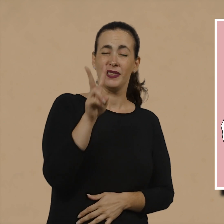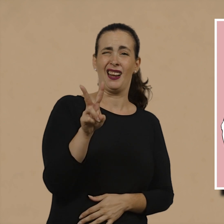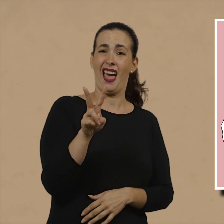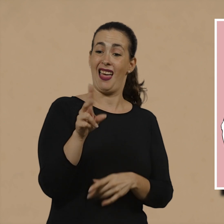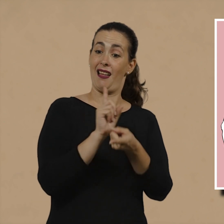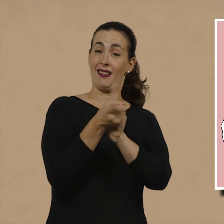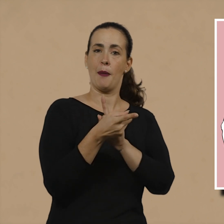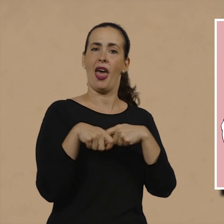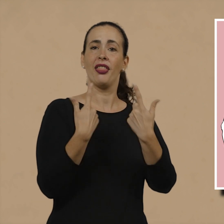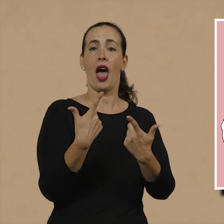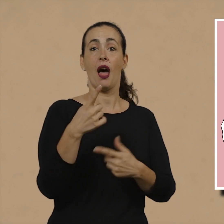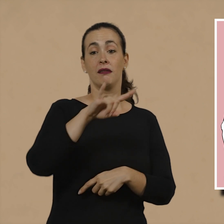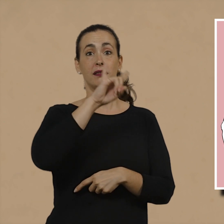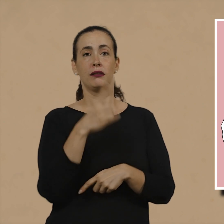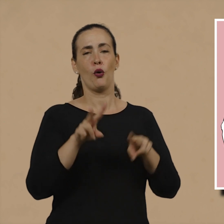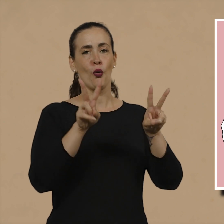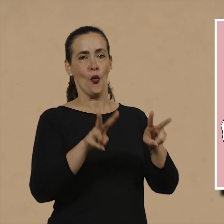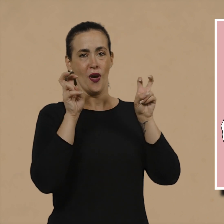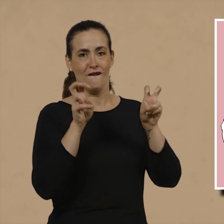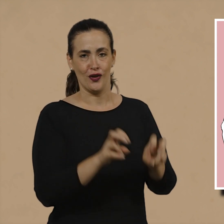Una altra mirada fa palessa una nova sensualitat.